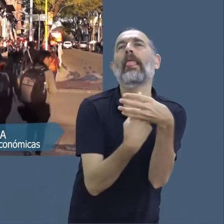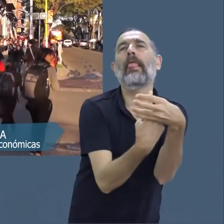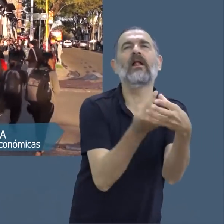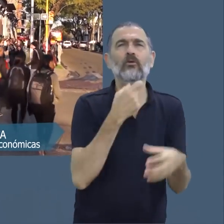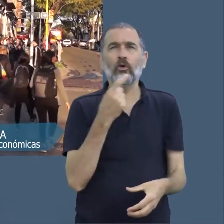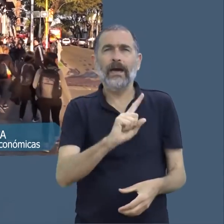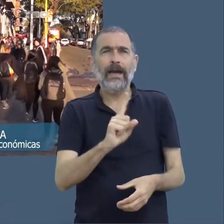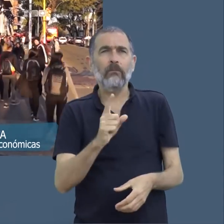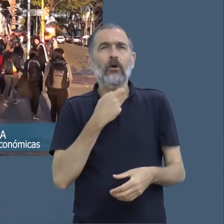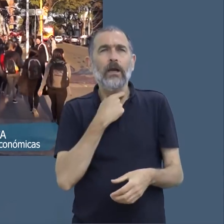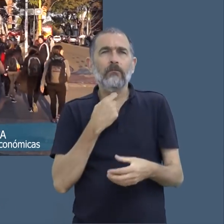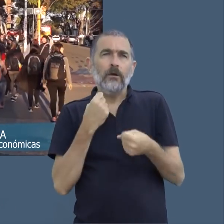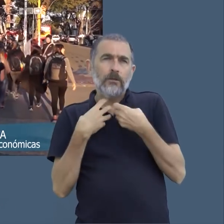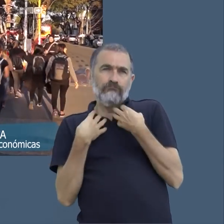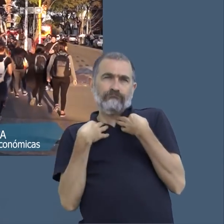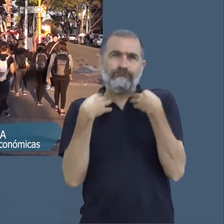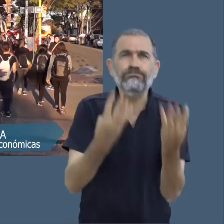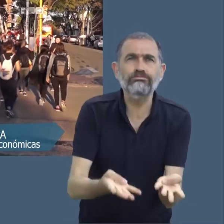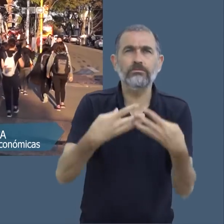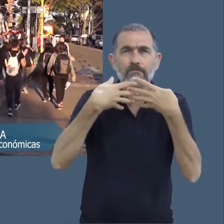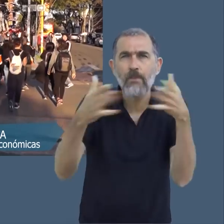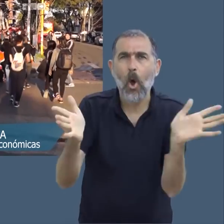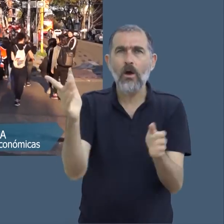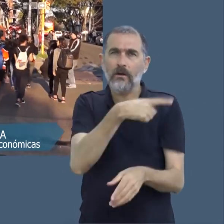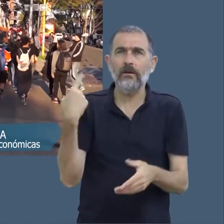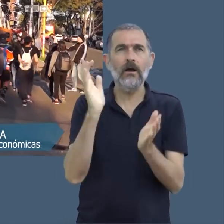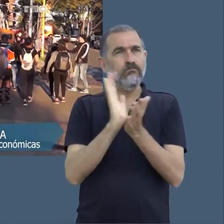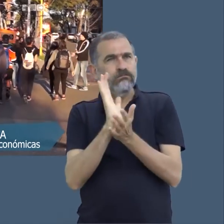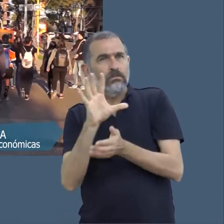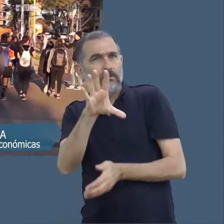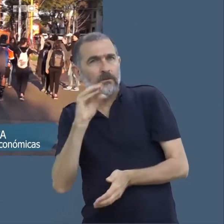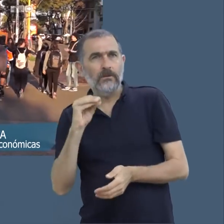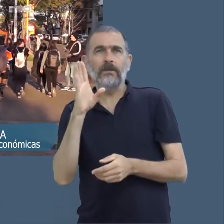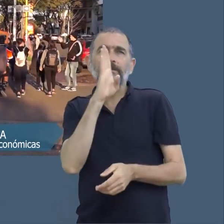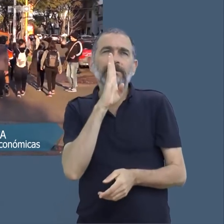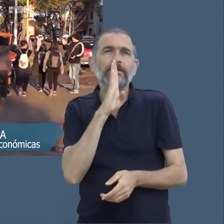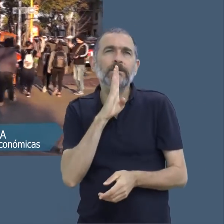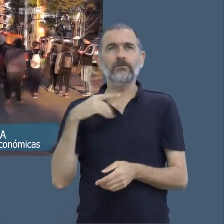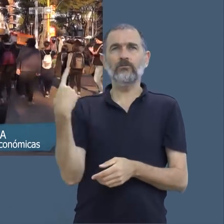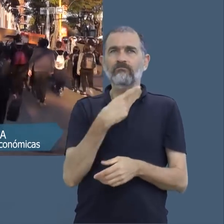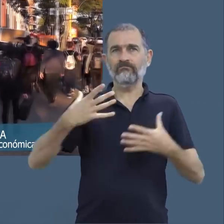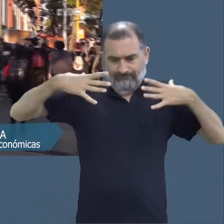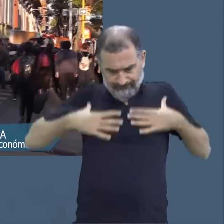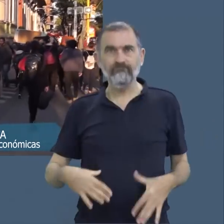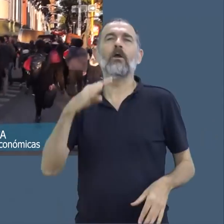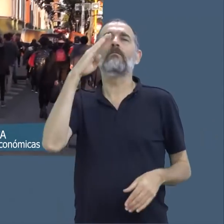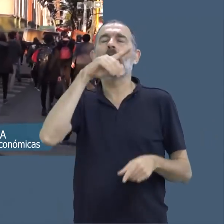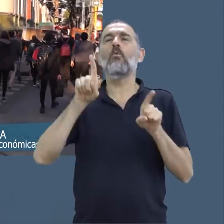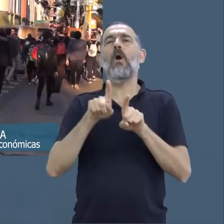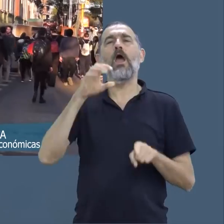ese cerco, principalmente eso, tomamos esa referencia del silencio, de estar vestidos de negro como las ovejas negras que somos un montón y cada vez vamos